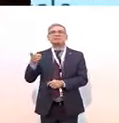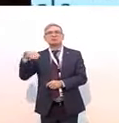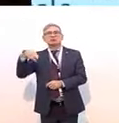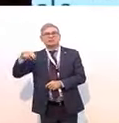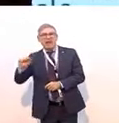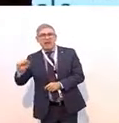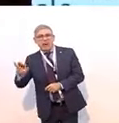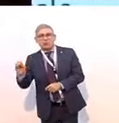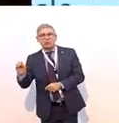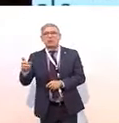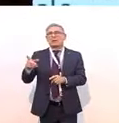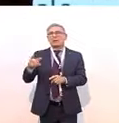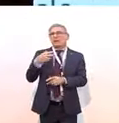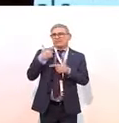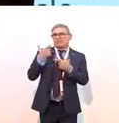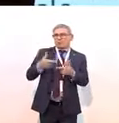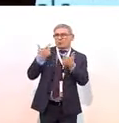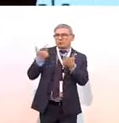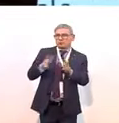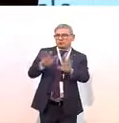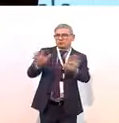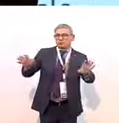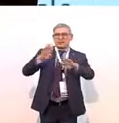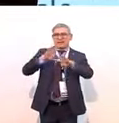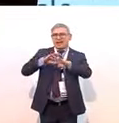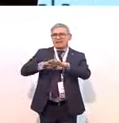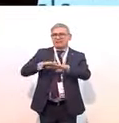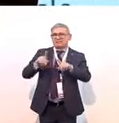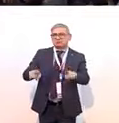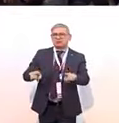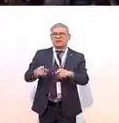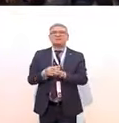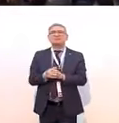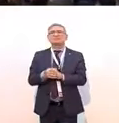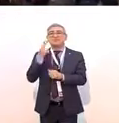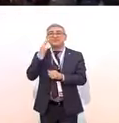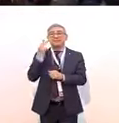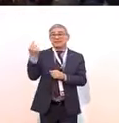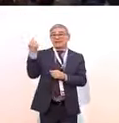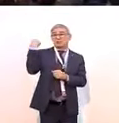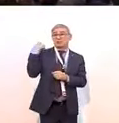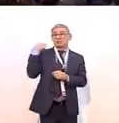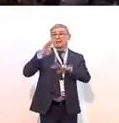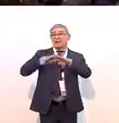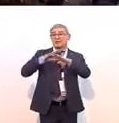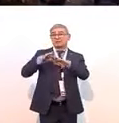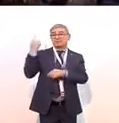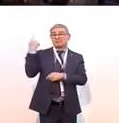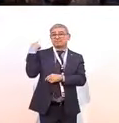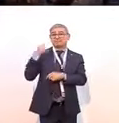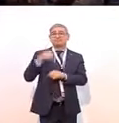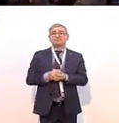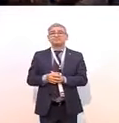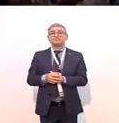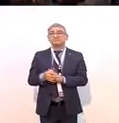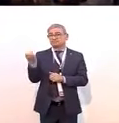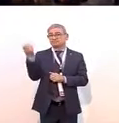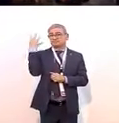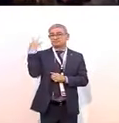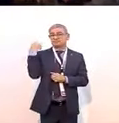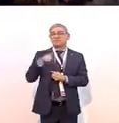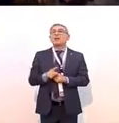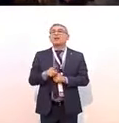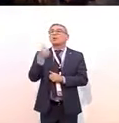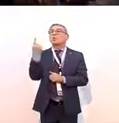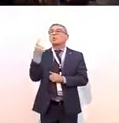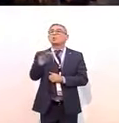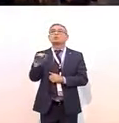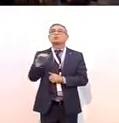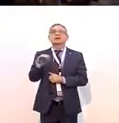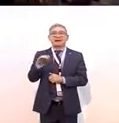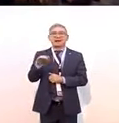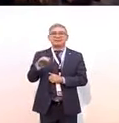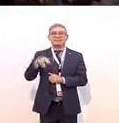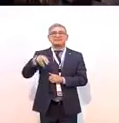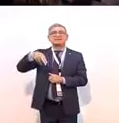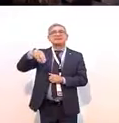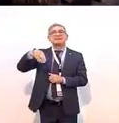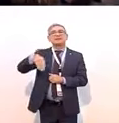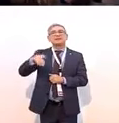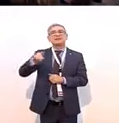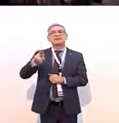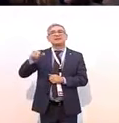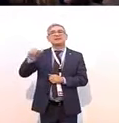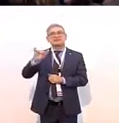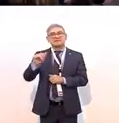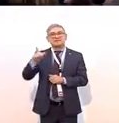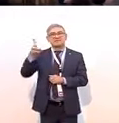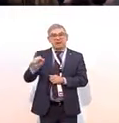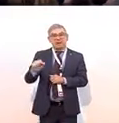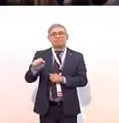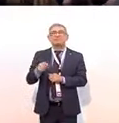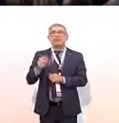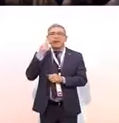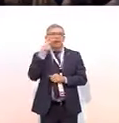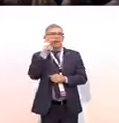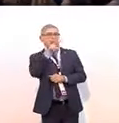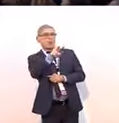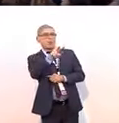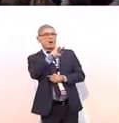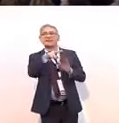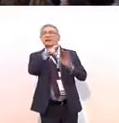E questa immagine è l’immagine di uno dei ragazzi di Nisida che guarda l’elenco delle